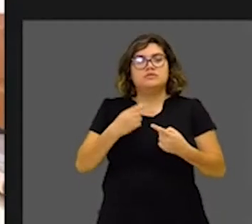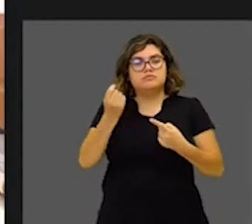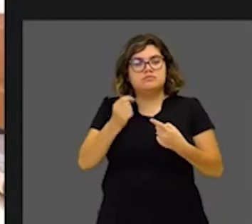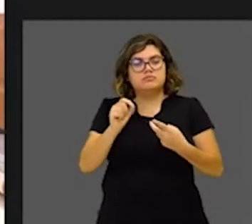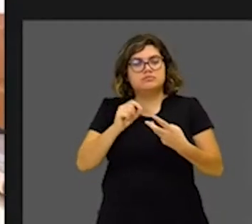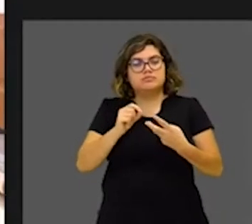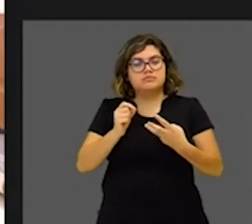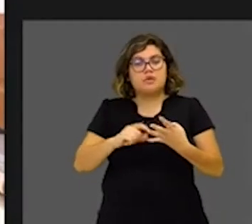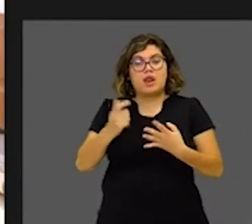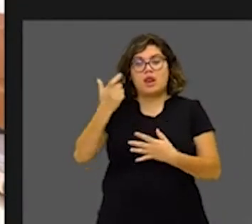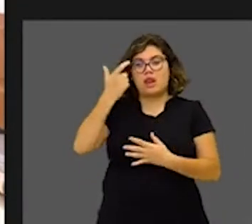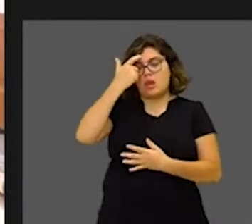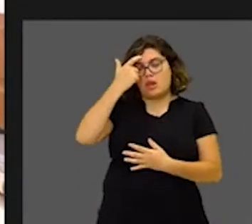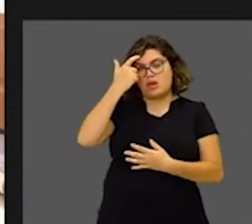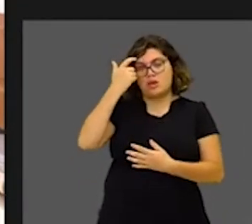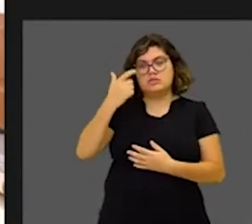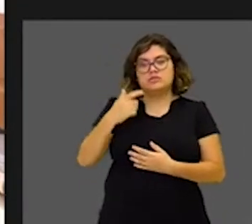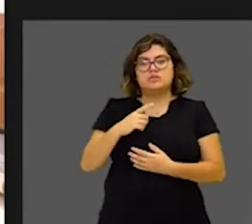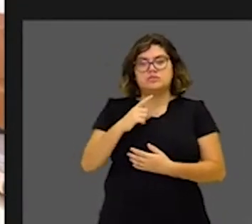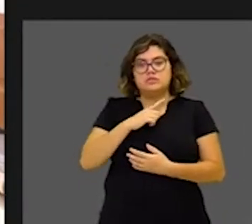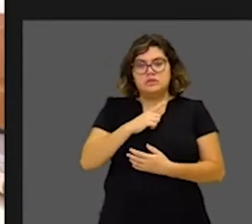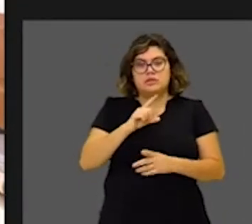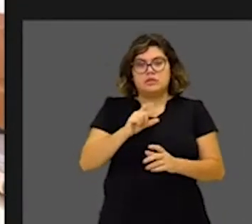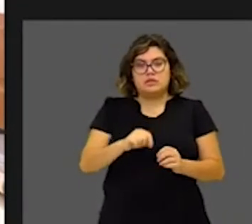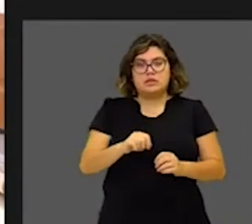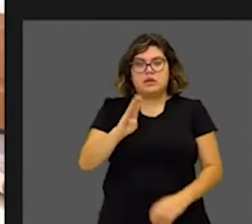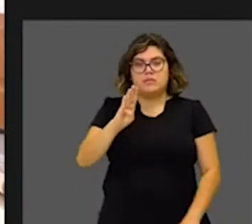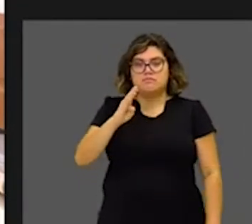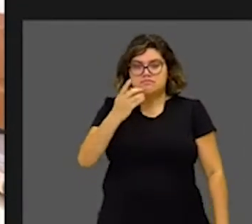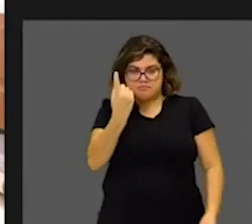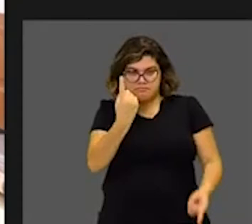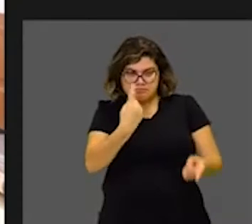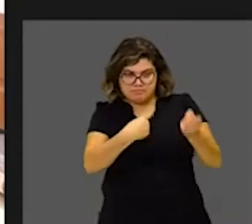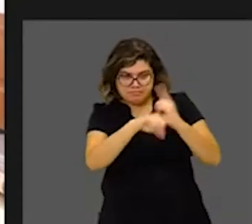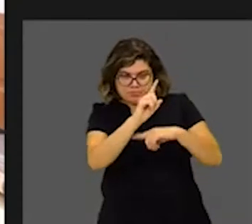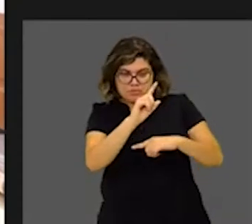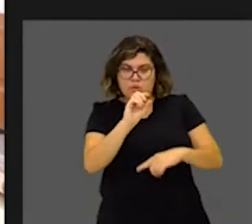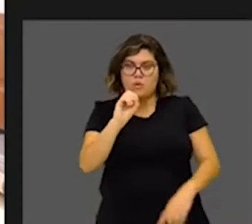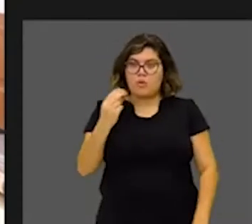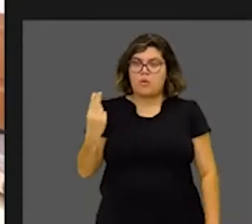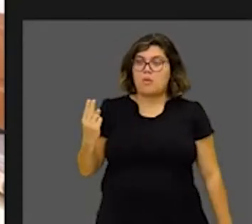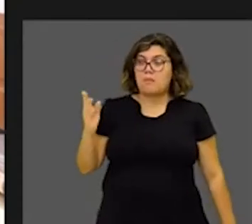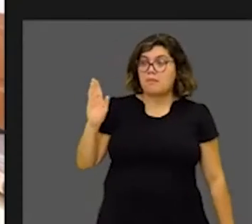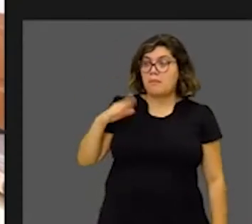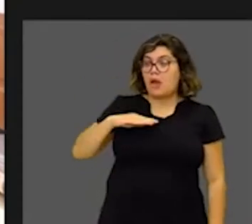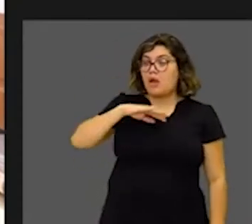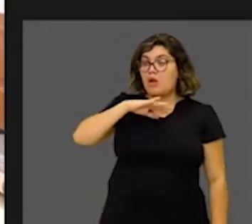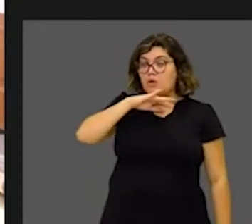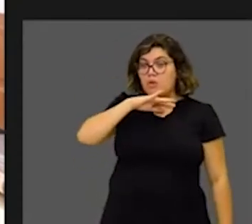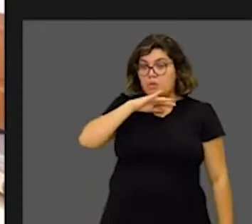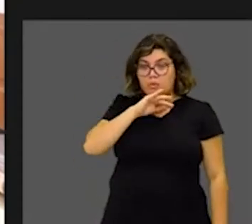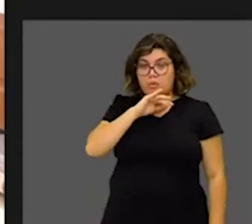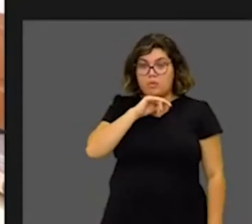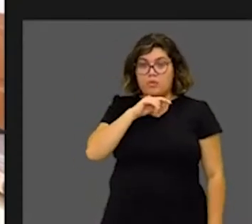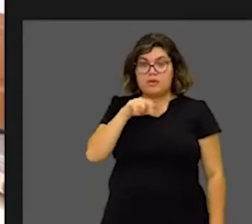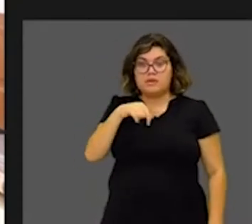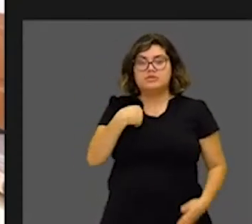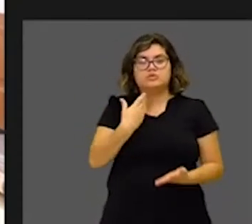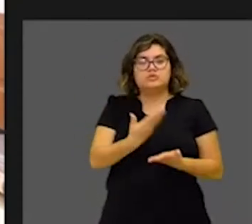de candidaturas coletivas como sendo bem-sucedidos ou malsucedidos é tão o lado do estudo da cpxp